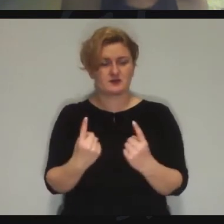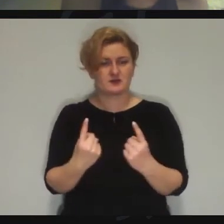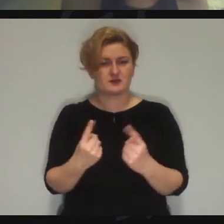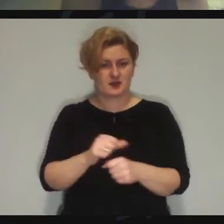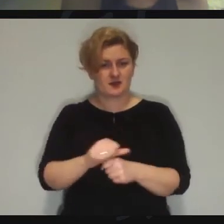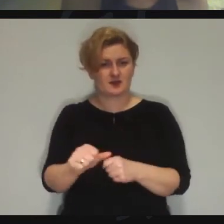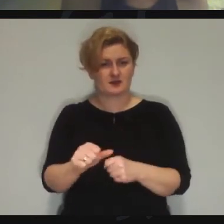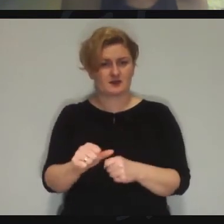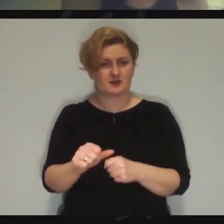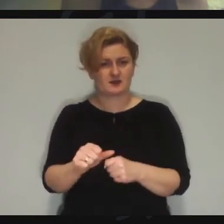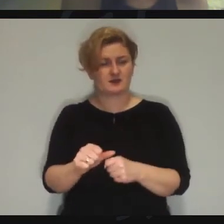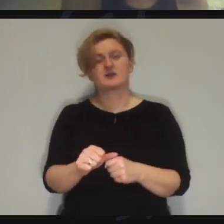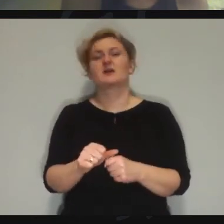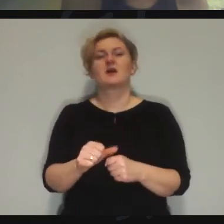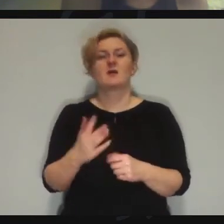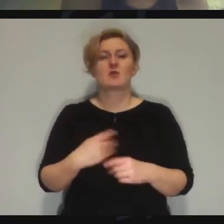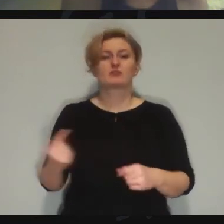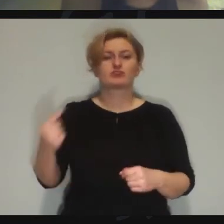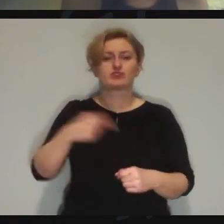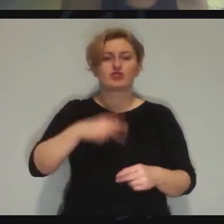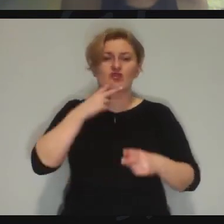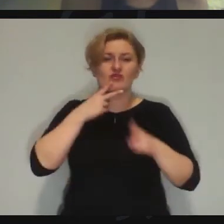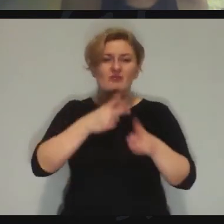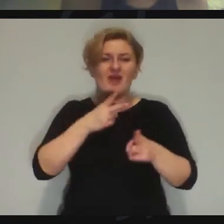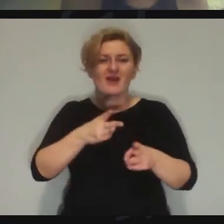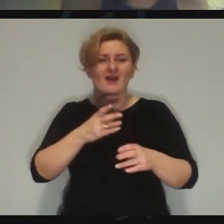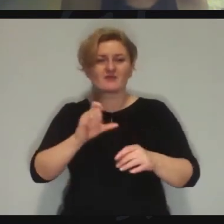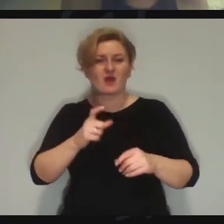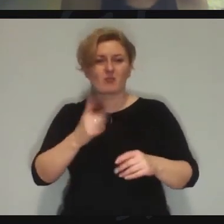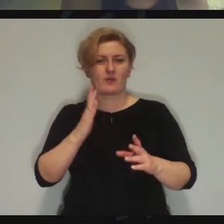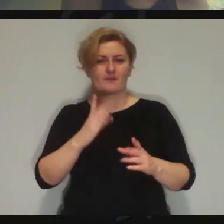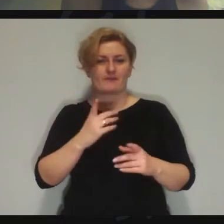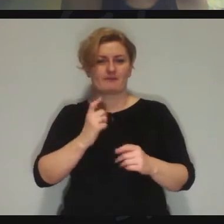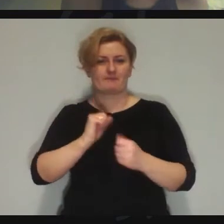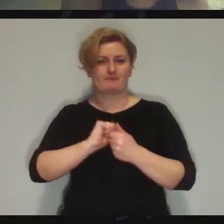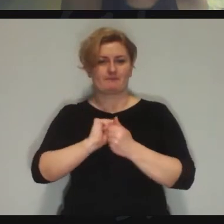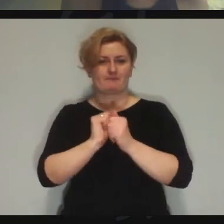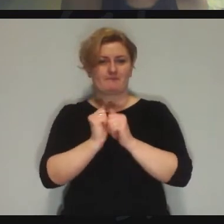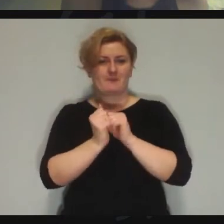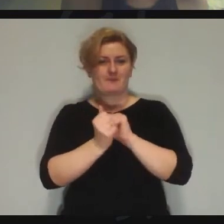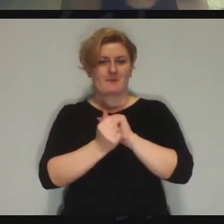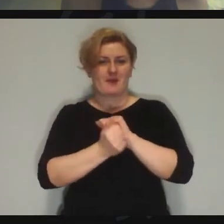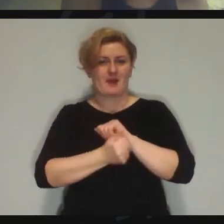A może później taki chłopak zaskoczy, że to jest coś fajnego i przerodzi się to w pasje?